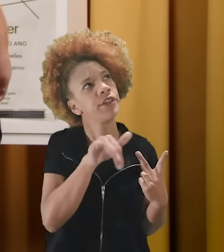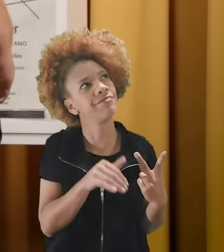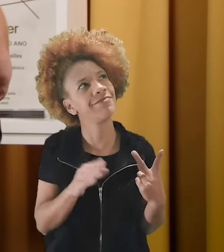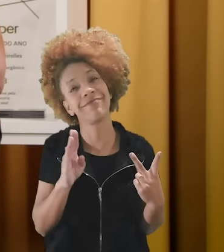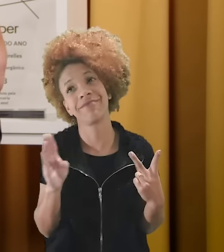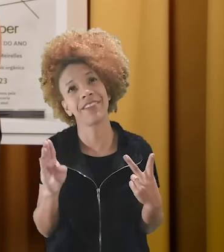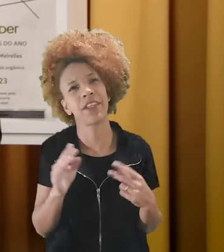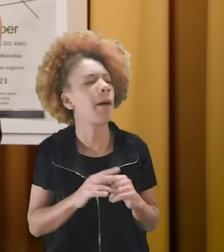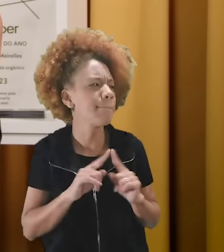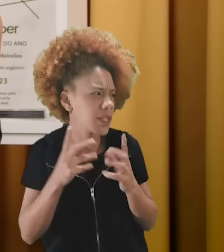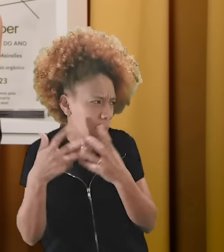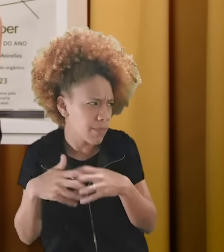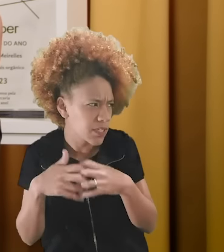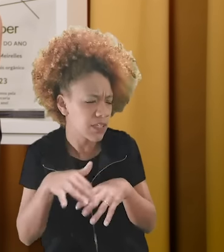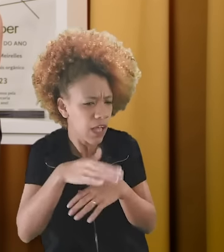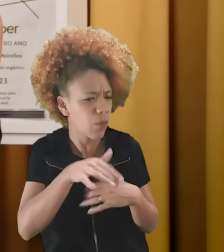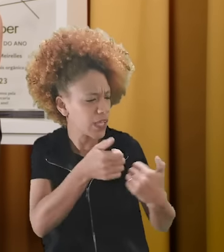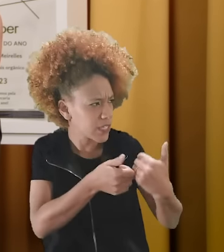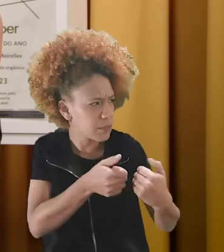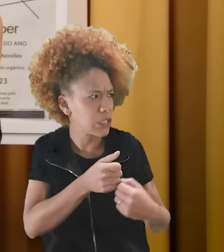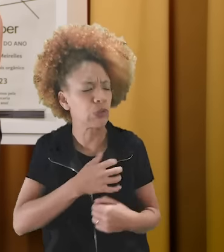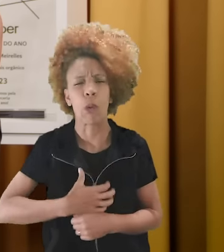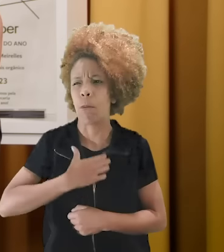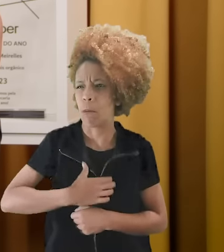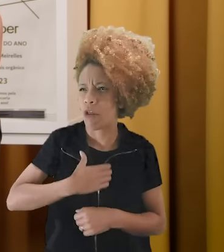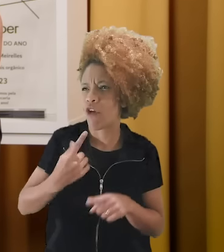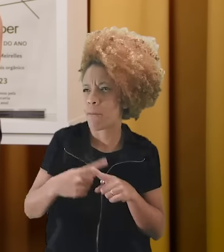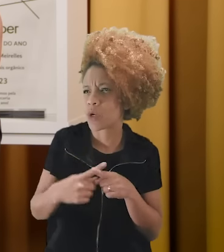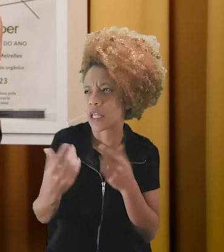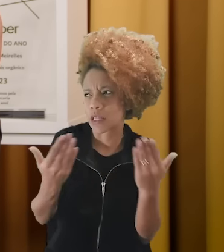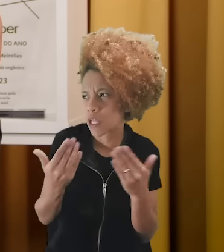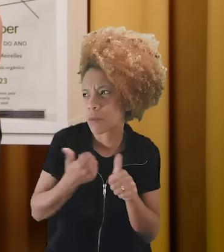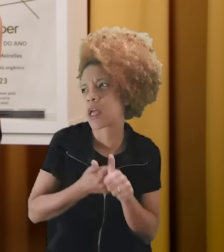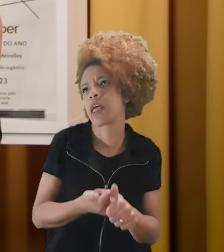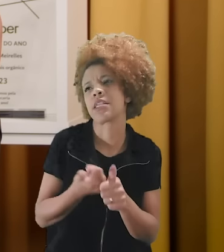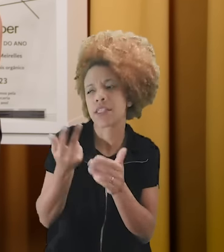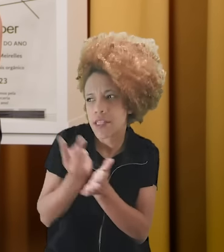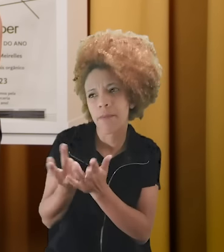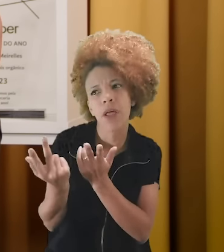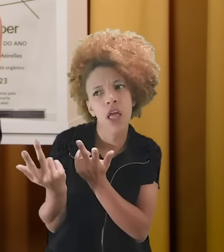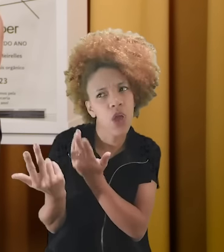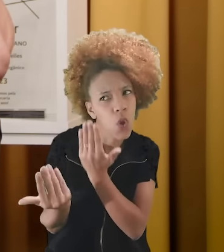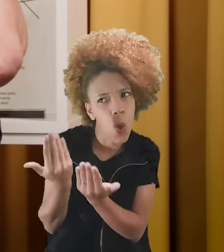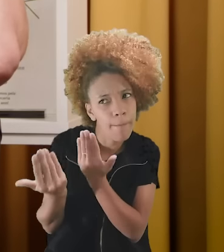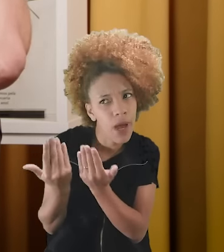falar Vasco fica bravo mano eu fiquei pensando aqui será que a galera do game não tá [ __ ] tá com nós porque a gente tá comparando eles toda a hora com o futebol não sei mas é para